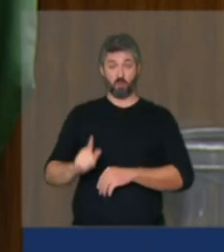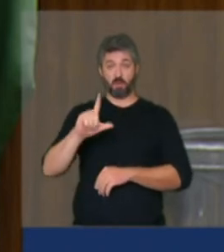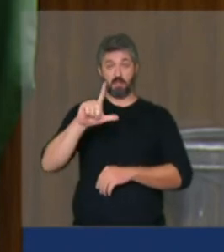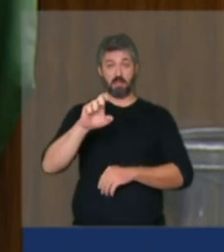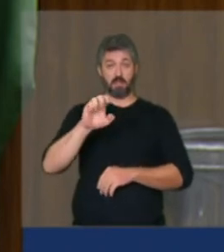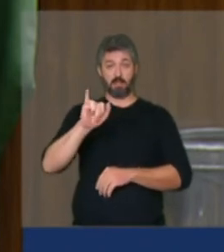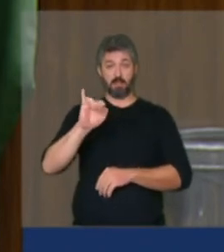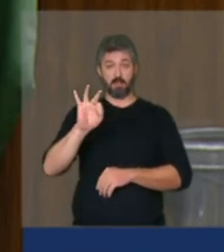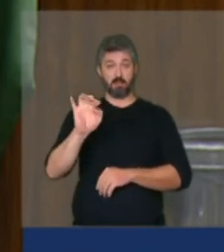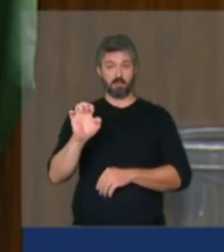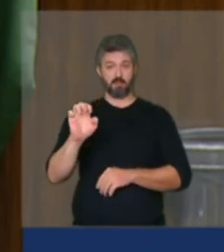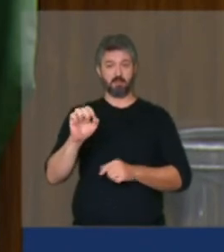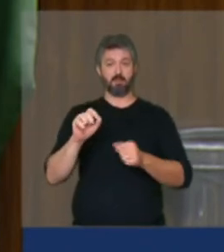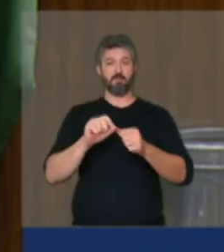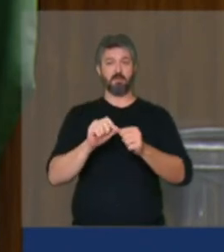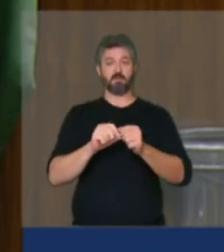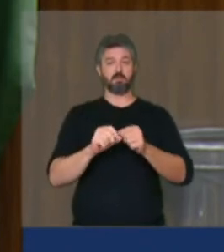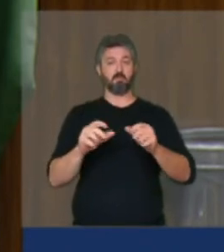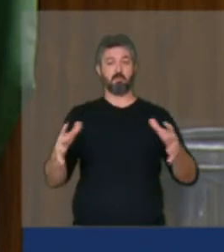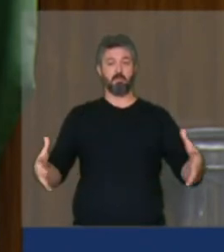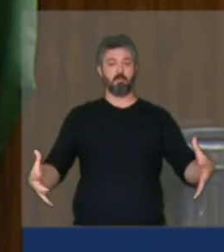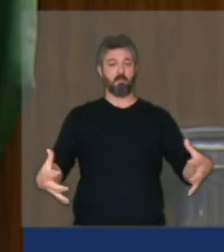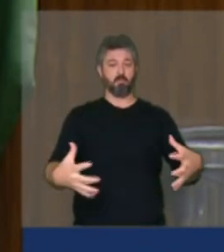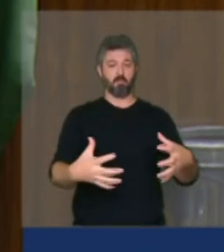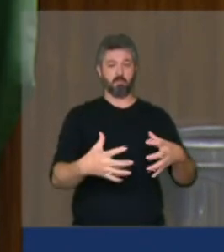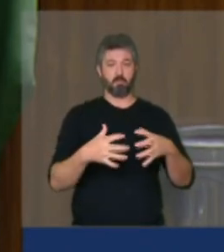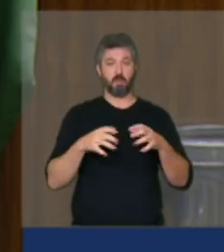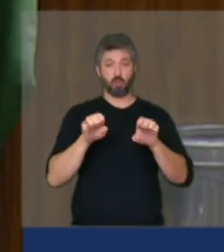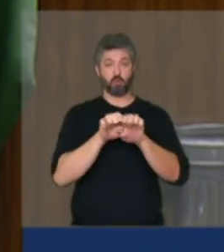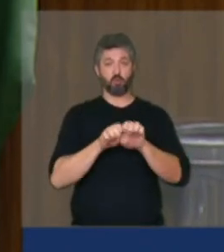FAZENDO UMA LIQUIDAÇÃO DA ESTRUTURA PÚBLICA DO ESTADO. O RIO GRANDE ESTÁ EM LIQUIDAÇÃO PELA GESTÃO DO